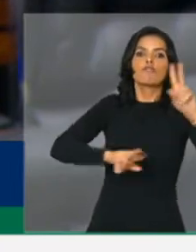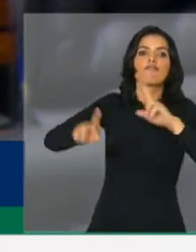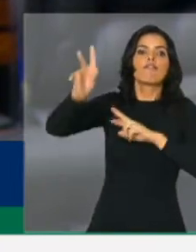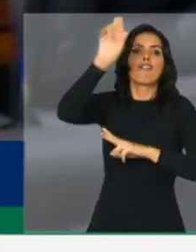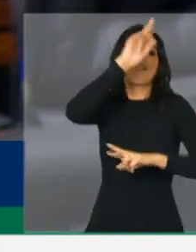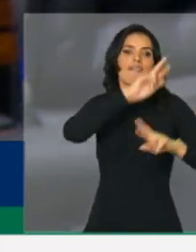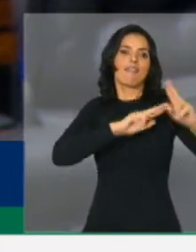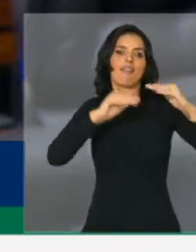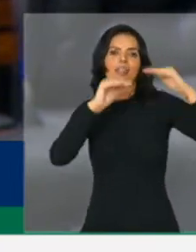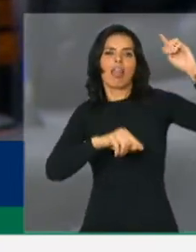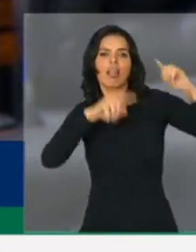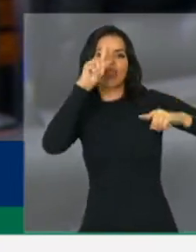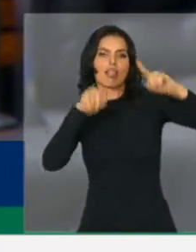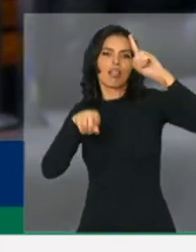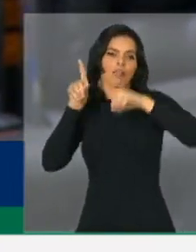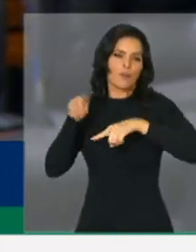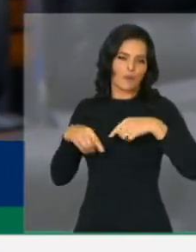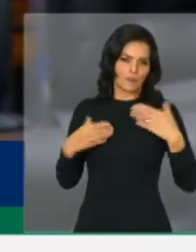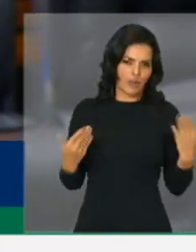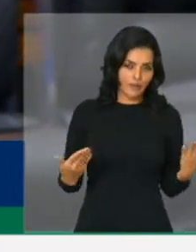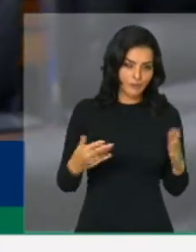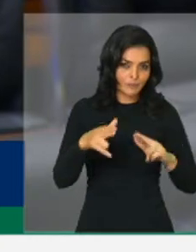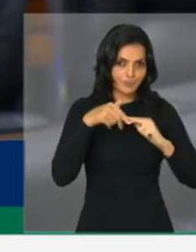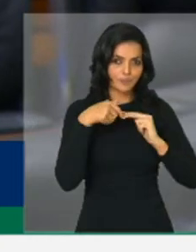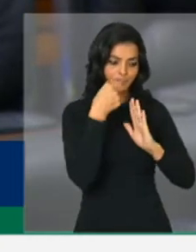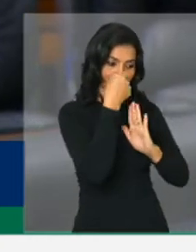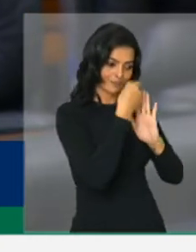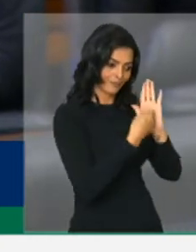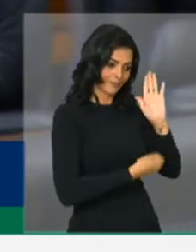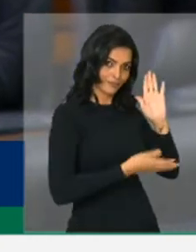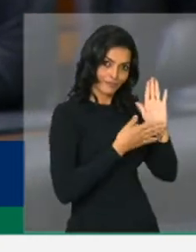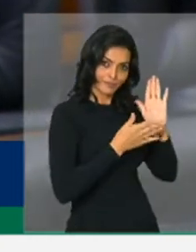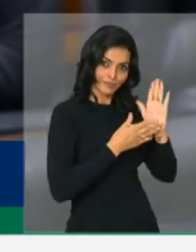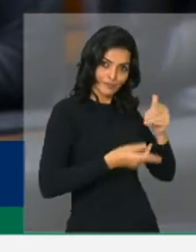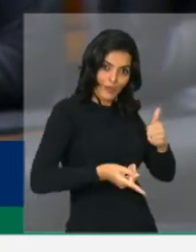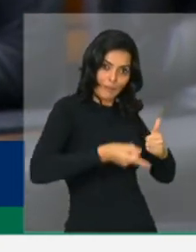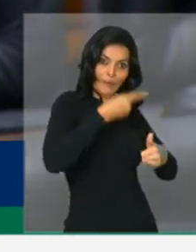SENTIDO DE POSSIBILITAR A QUITAÇÃO E RENEGOCIAÇÃO, SR. PRESIDENTE, DE DÍVIDAS